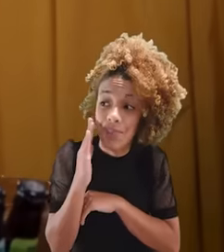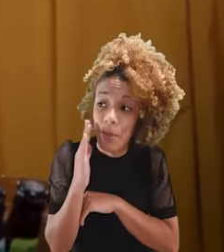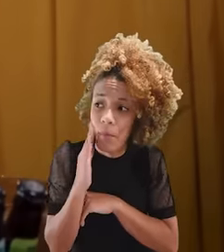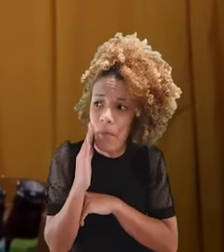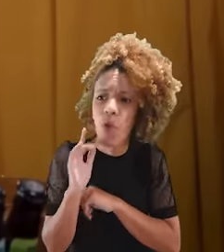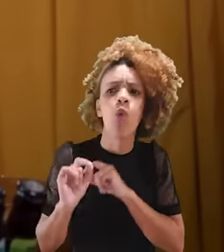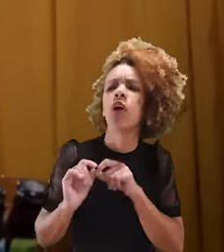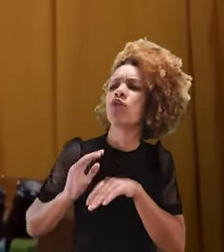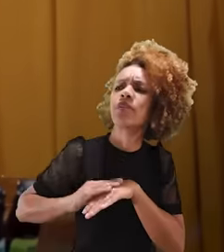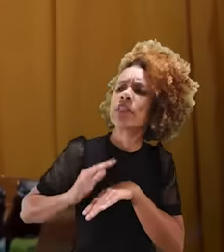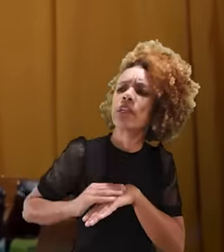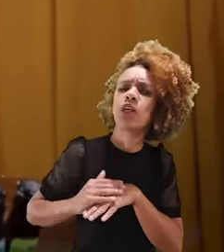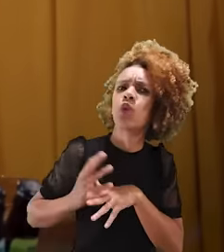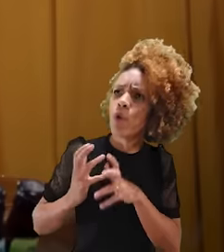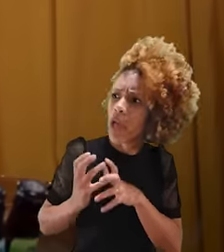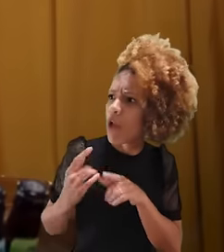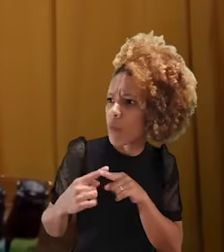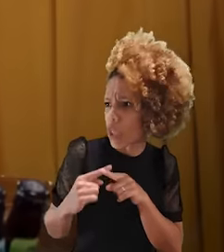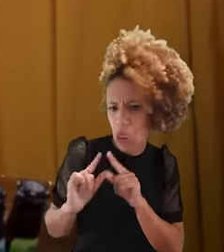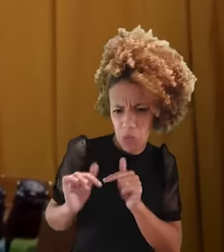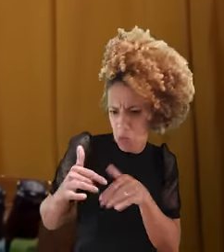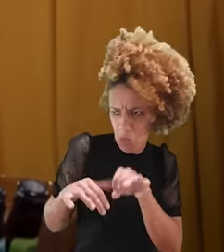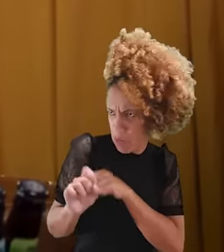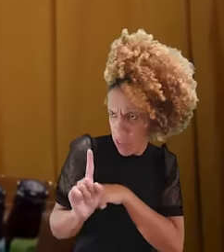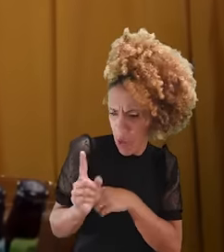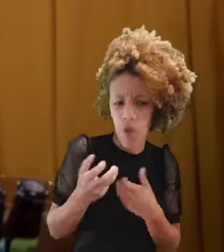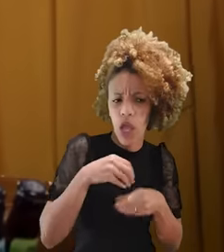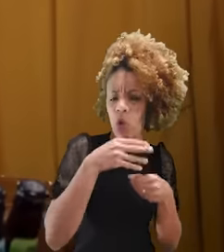que eu tô realizando porque eu quero fazer bem eu não quero o diploma eu quero saber a matéria